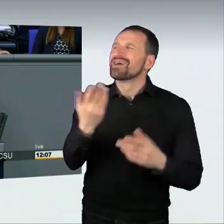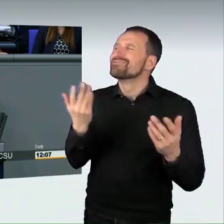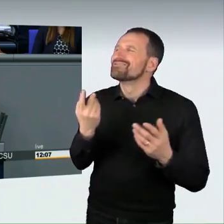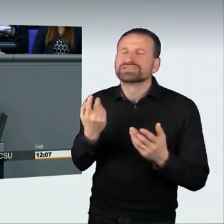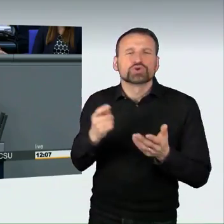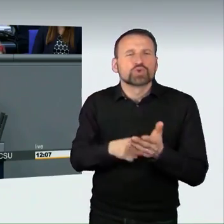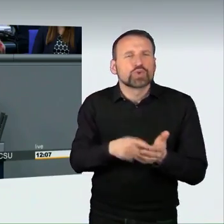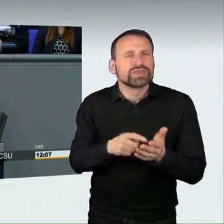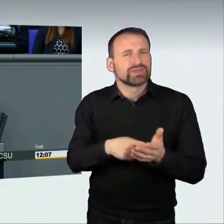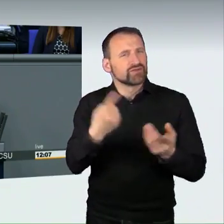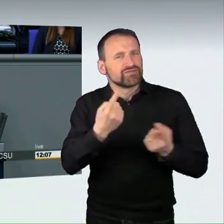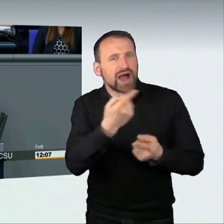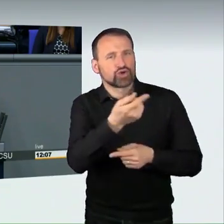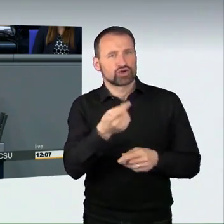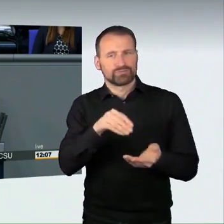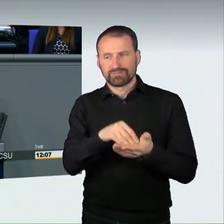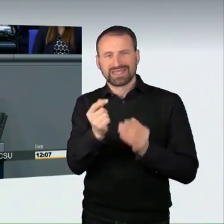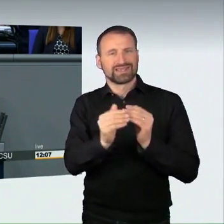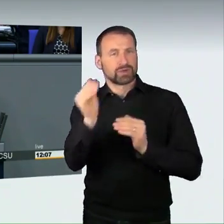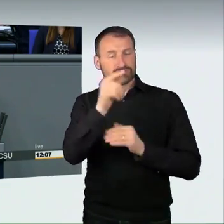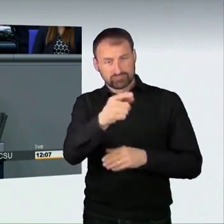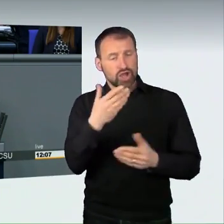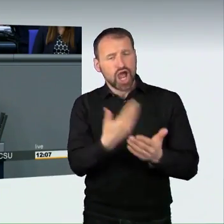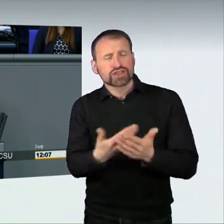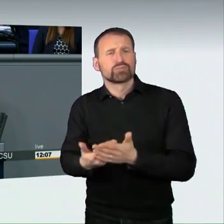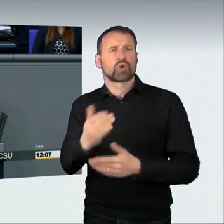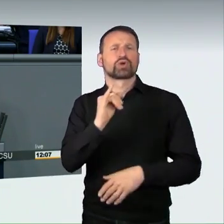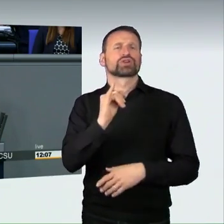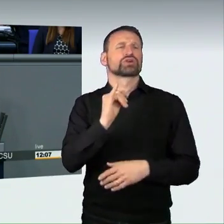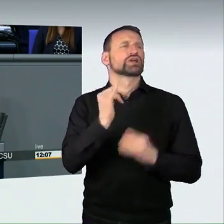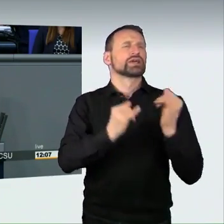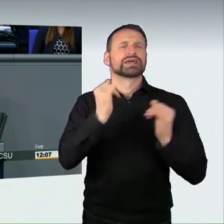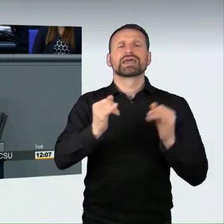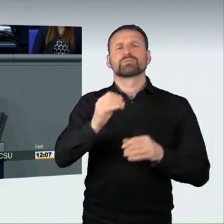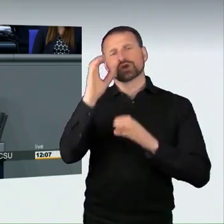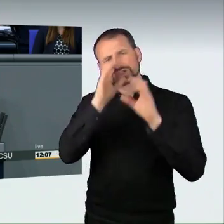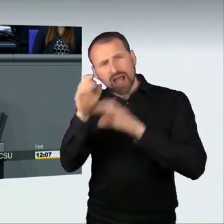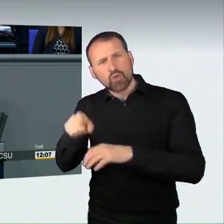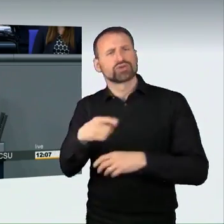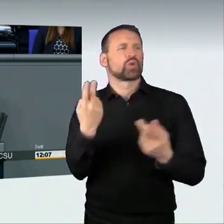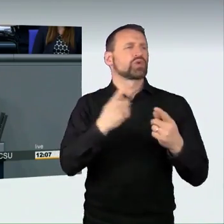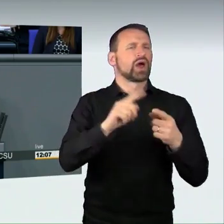Sie können bei den Angeboten, die man zum Beispiel auf Immoscout und anderswo findet, nicht wissen, ob die Vormiete nicht möglicherweise